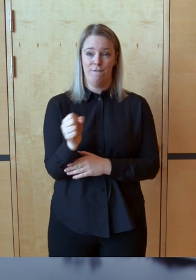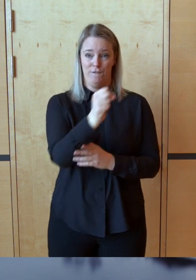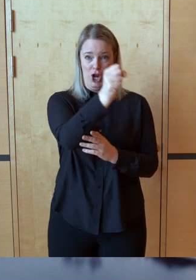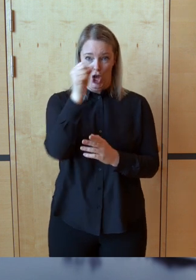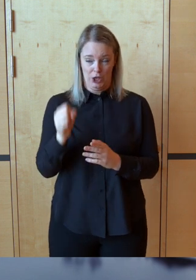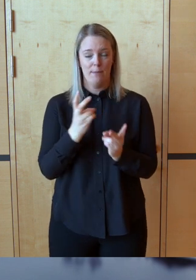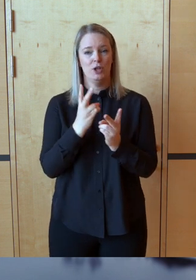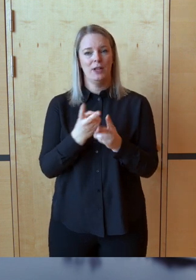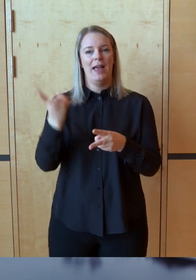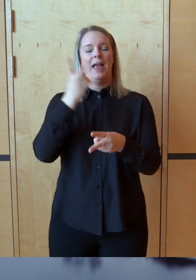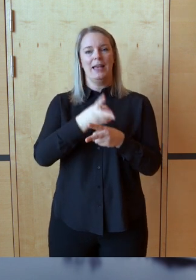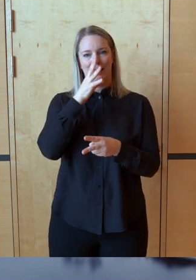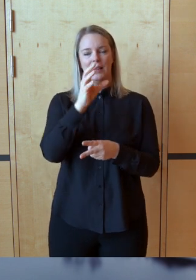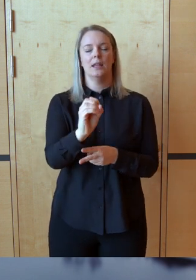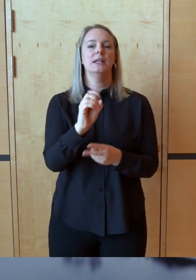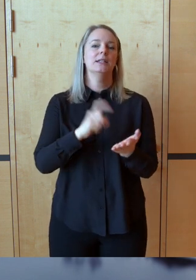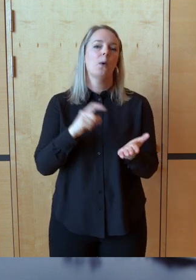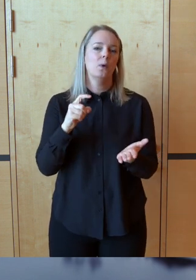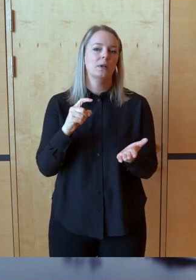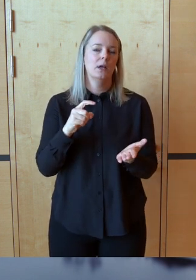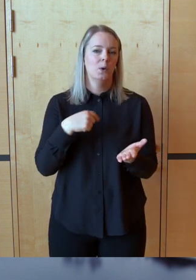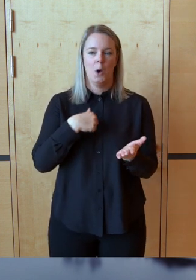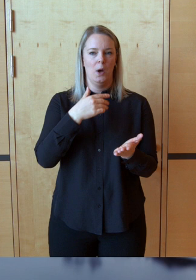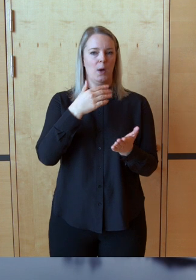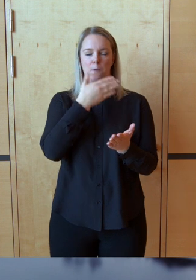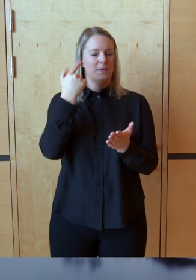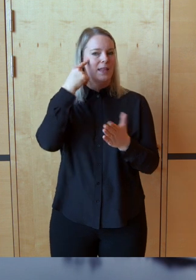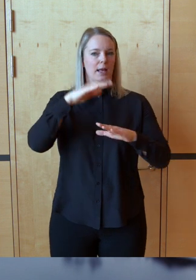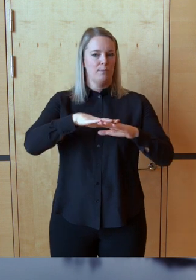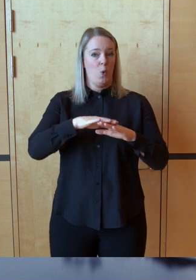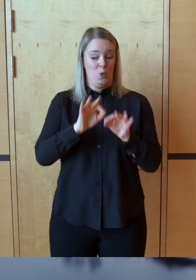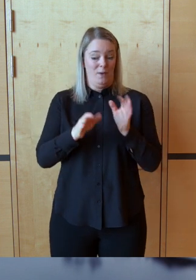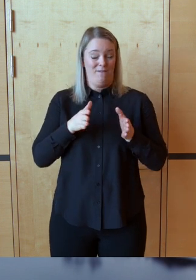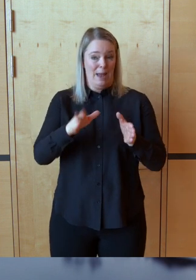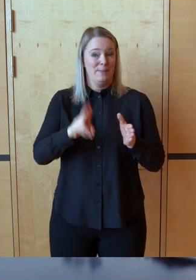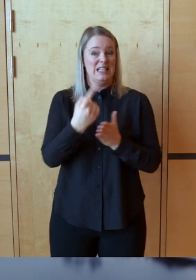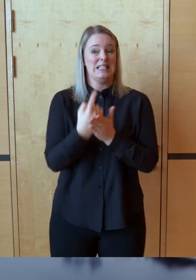Och då har jag inte räknat det betydligt sämre väg när man kommer mot Morö